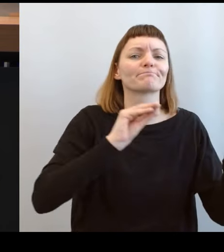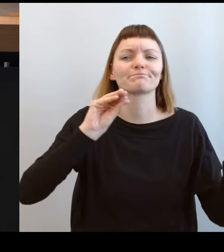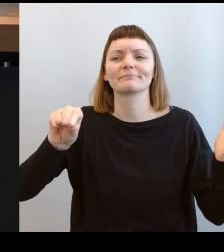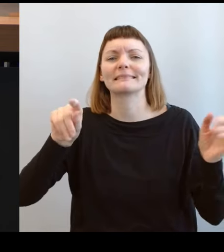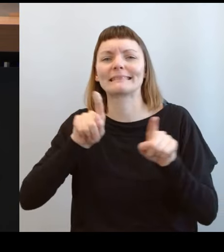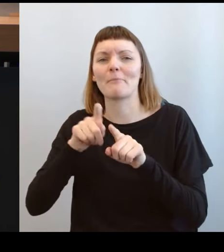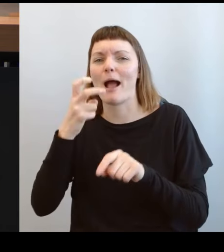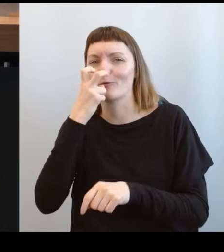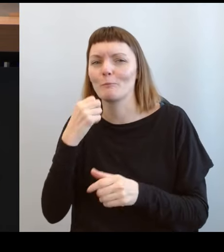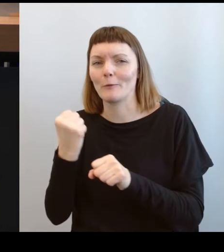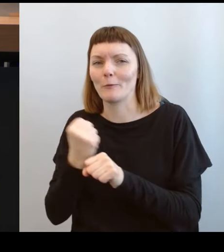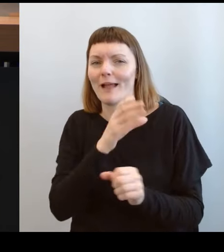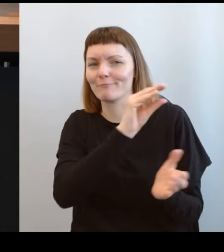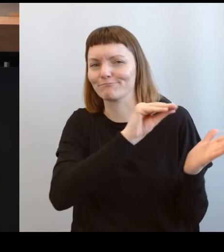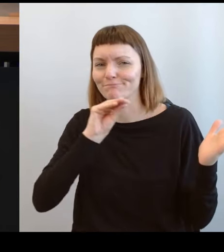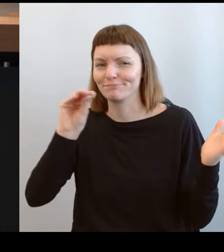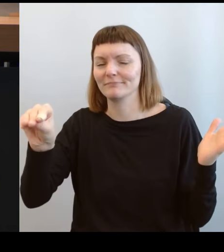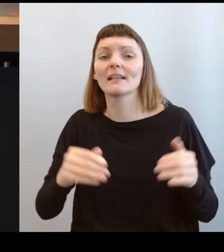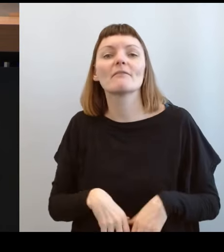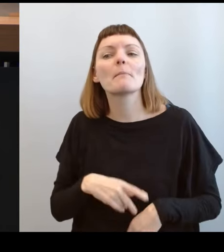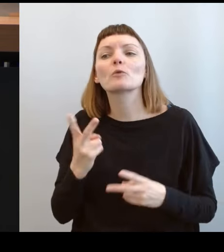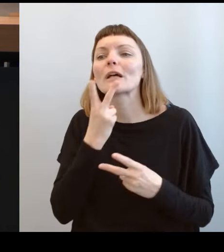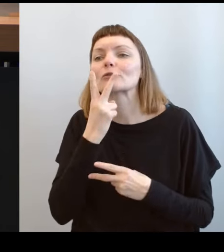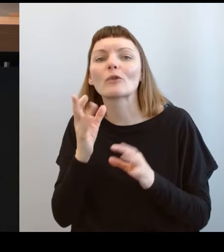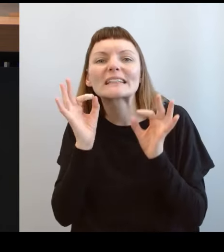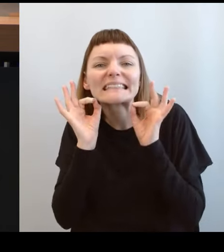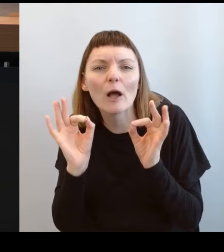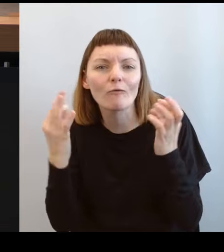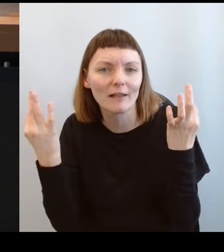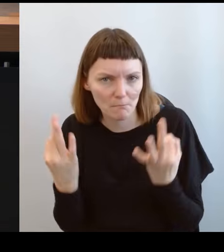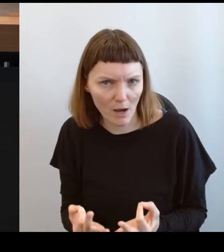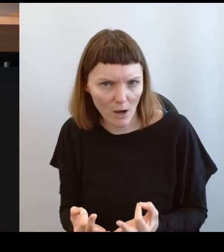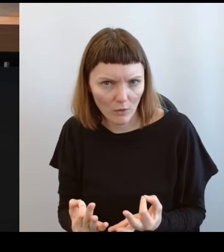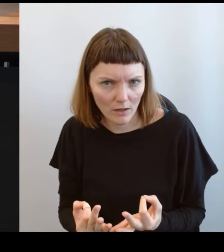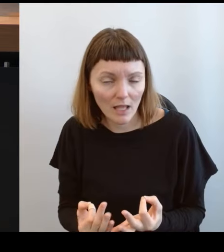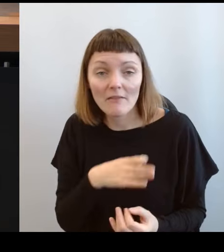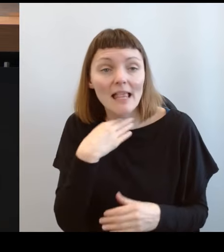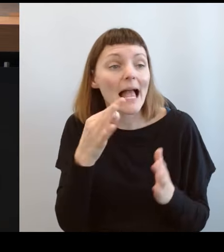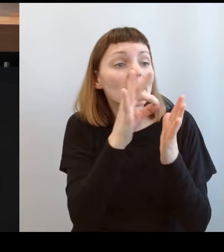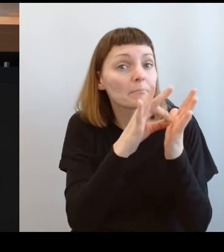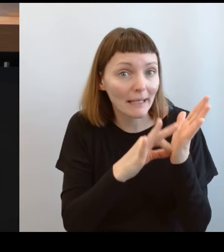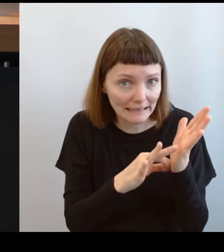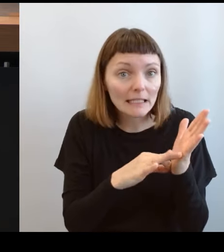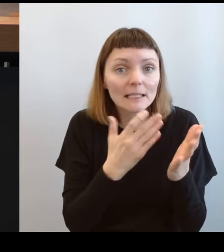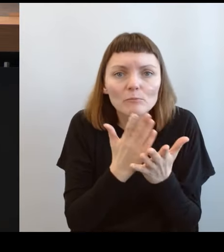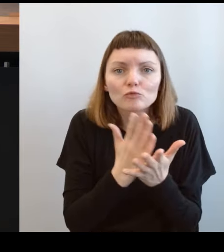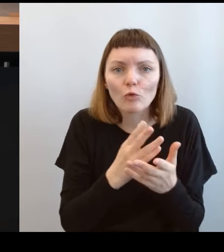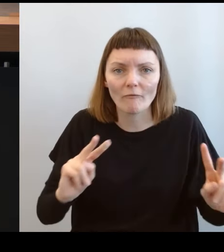Viele Aspekte, die Sie da drin haben, da gibt es Förderungen, es gibt Förderungsmaßnahmen auch vom Bund. Wir haben einige Sachen,